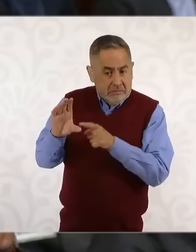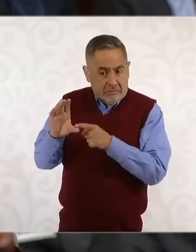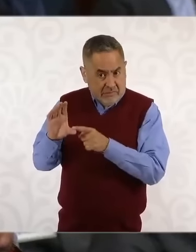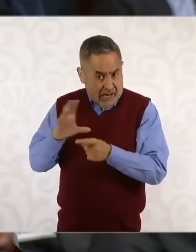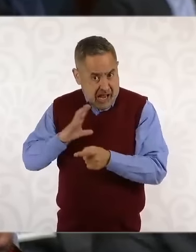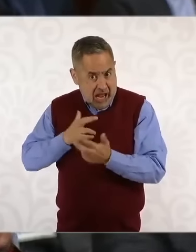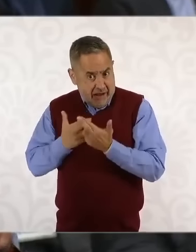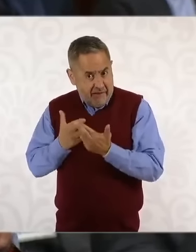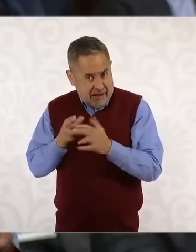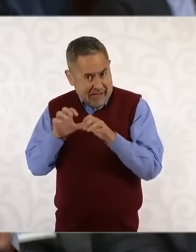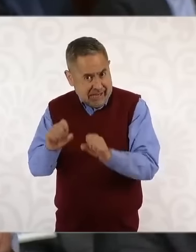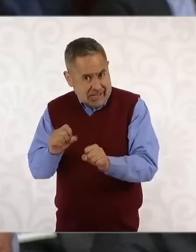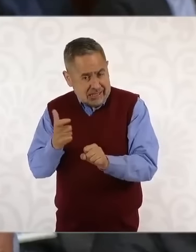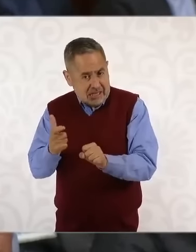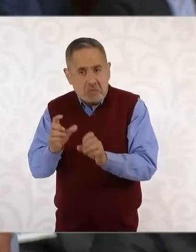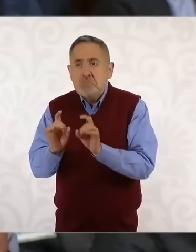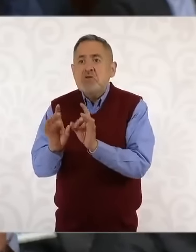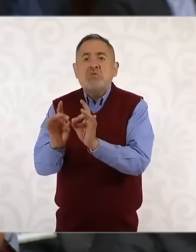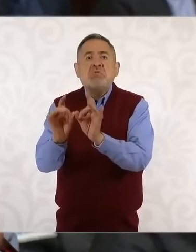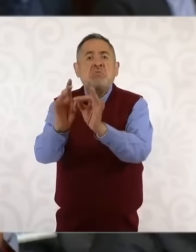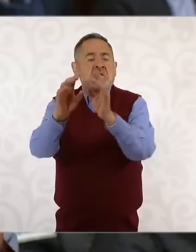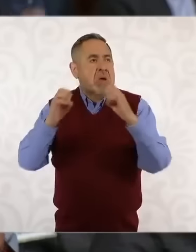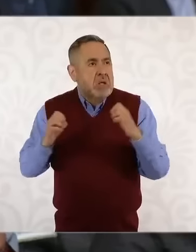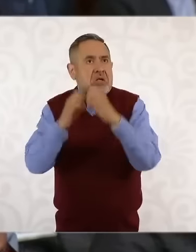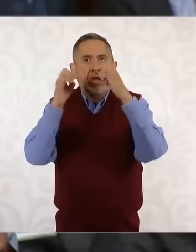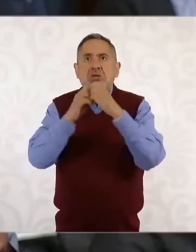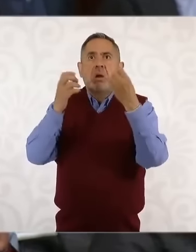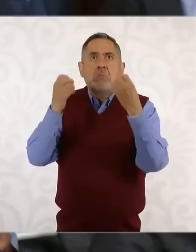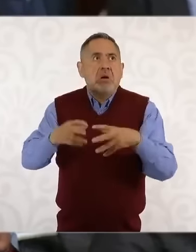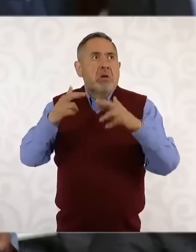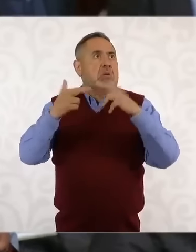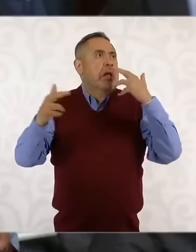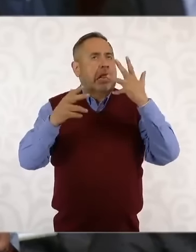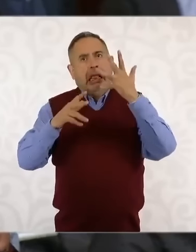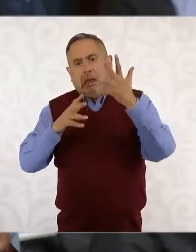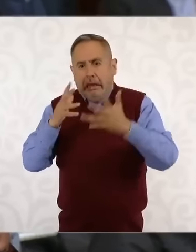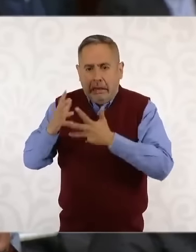al mismo tiempo, las contingencias operativas y la expansión de la infraestructura eléctrica.